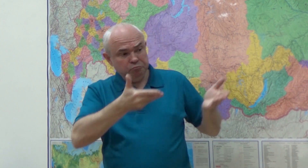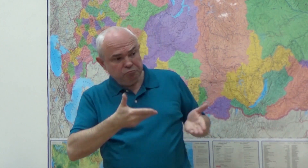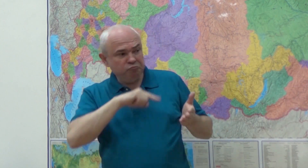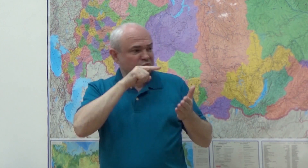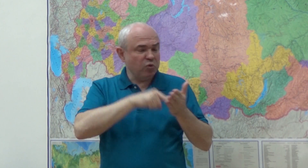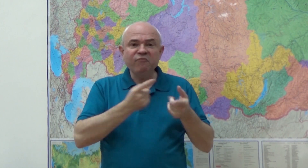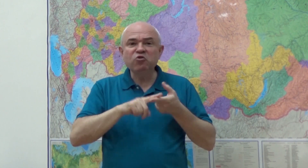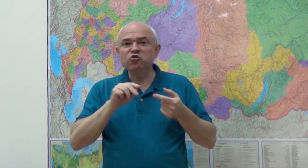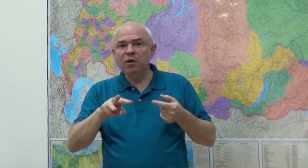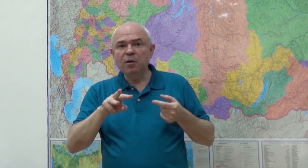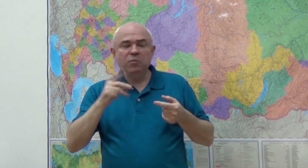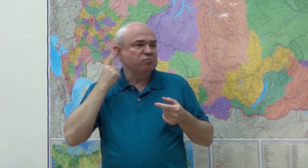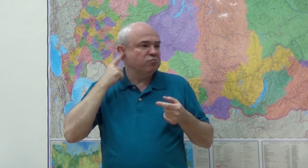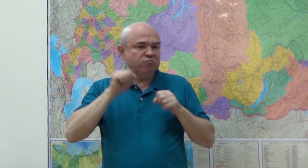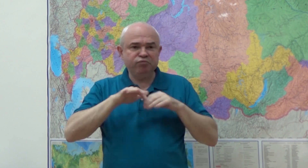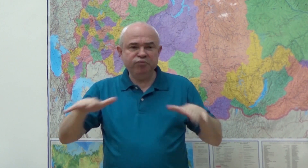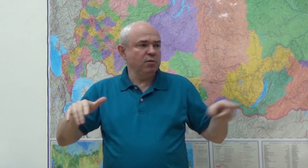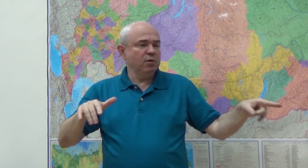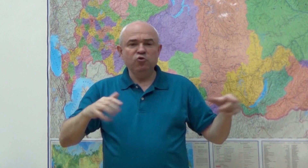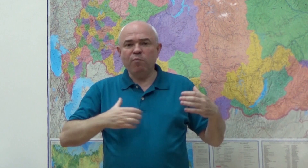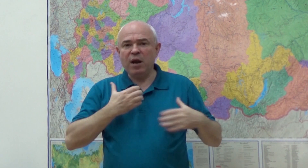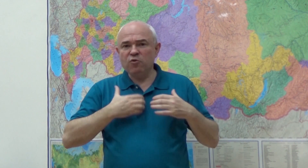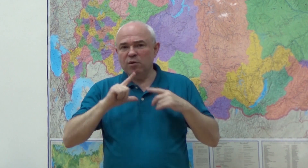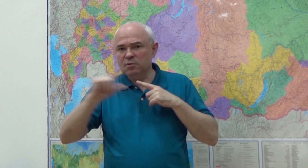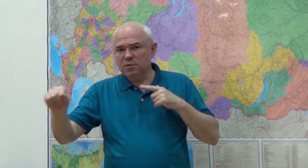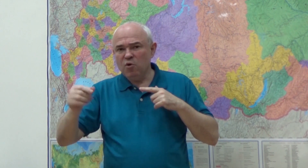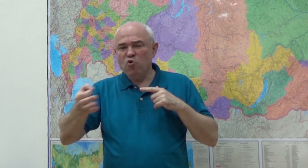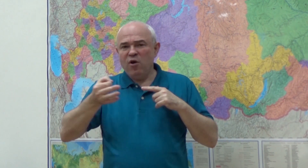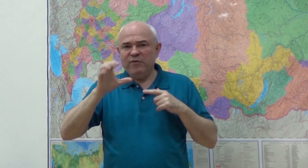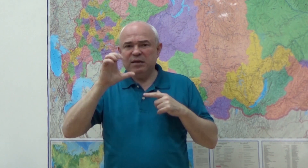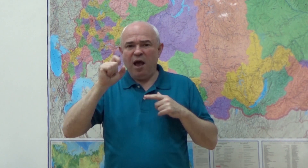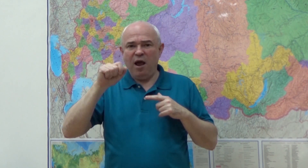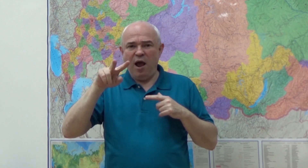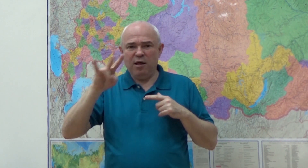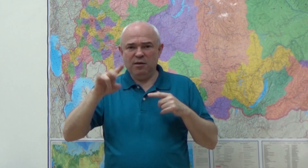Мы пригласили их, хотим задать вопросы. В связи с чем? Мы слышали, уже слухи пошли о том, что они собираются поехать на остров Сахалин –